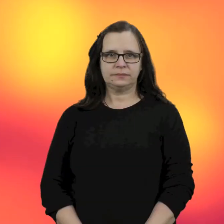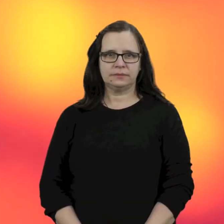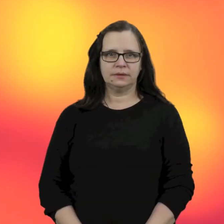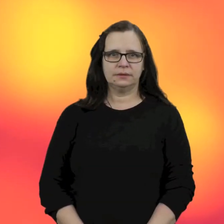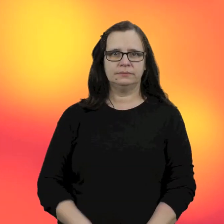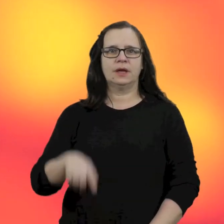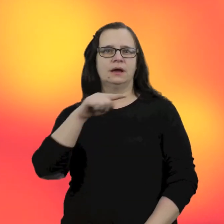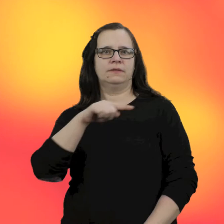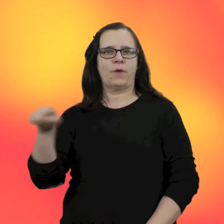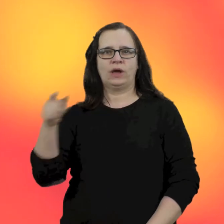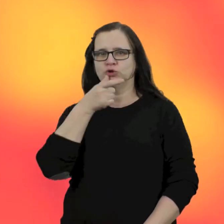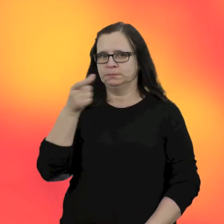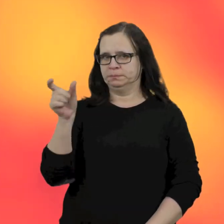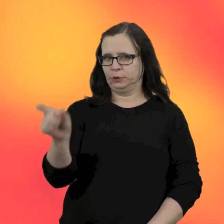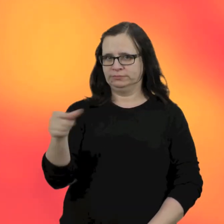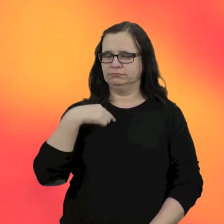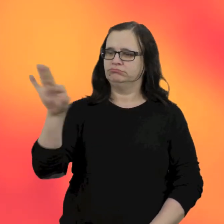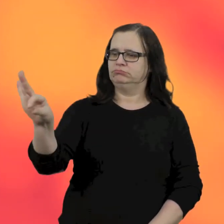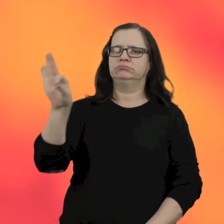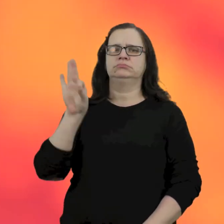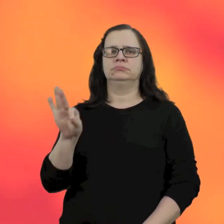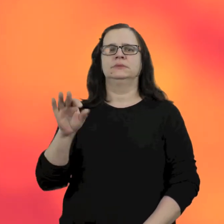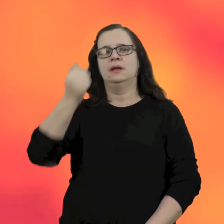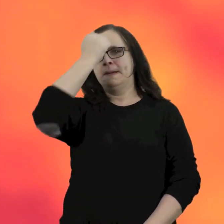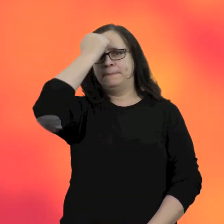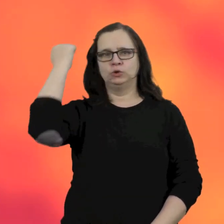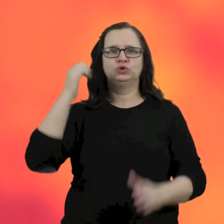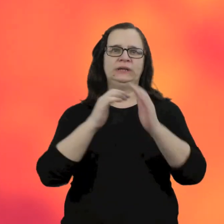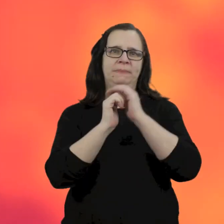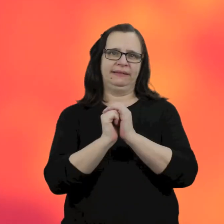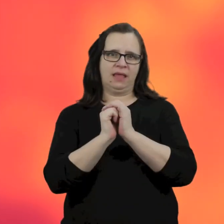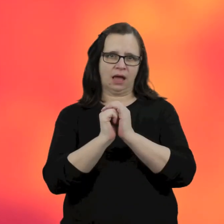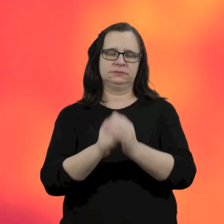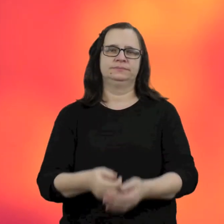Wochenspruch für den Buß- und Bet-Tag